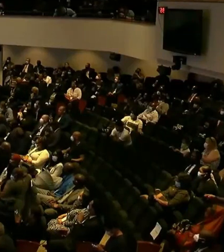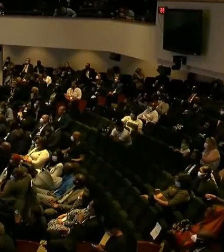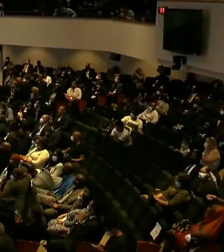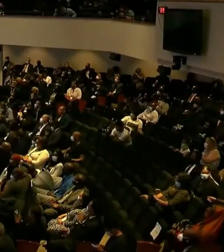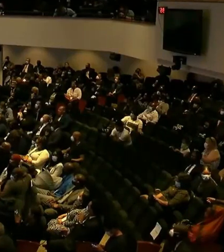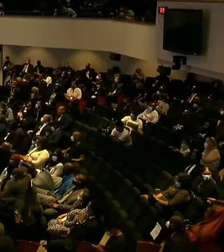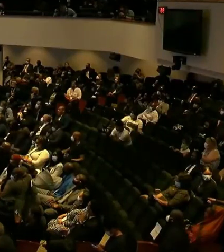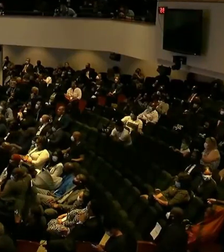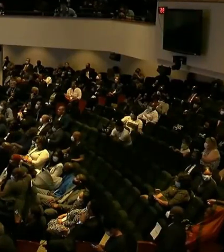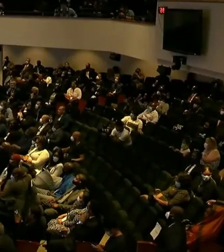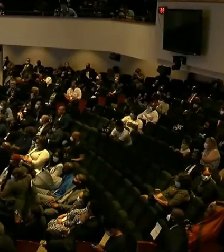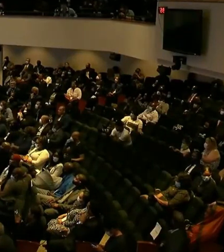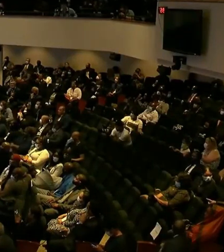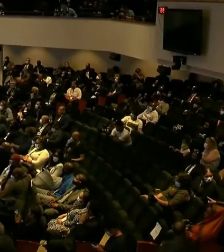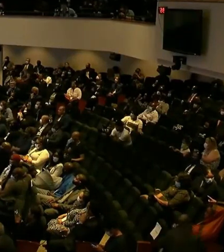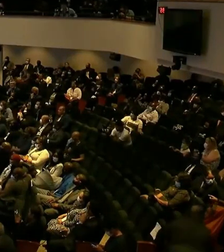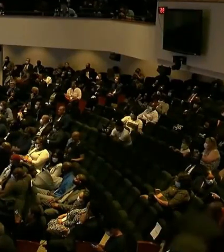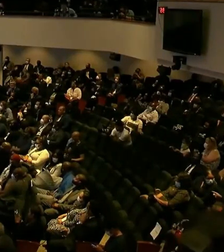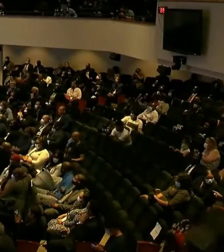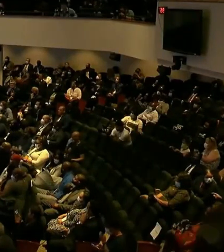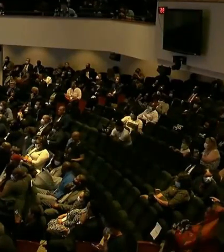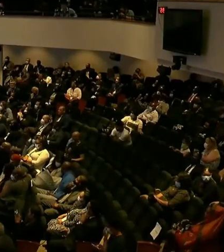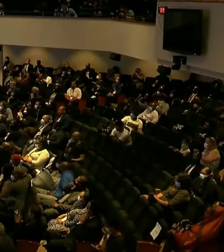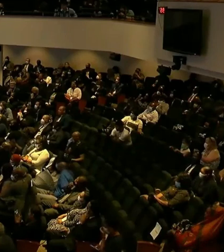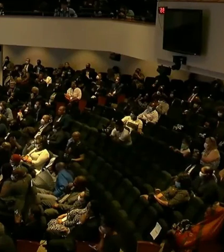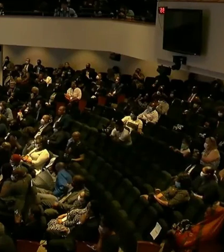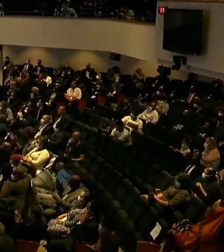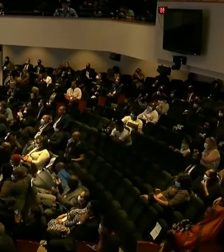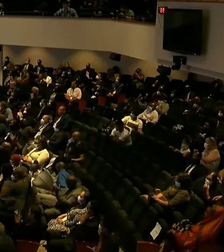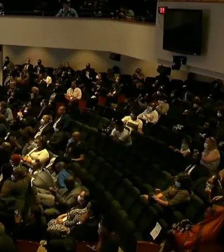att om du har släckt ljuset